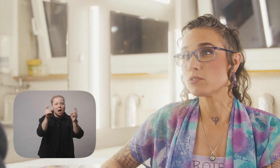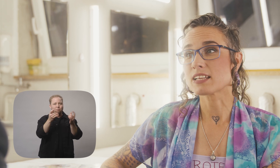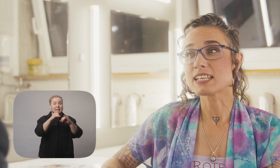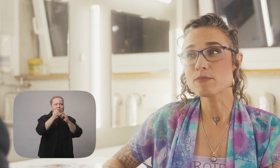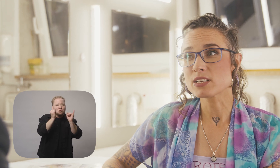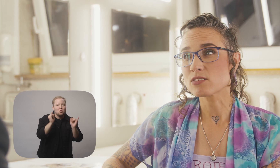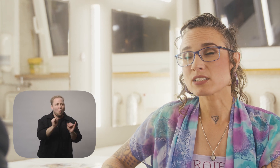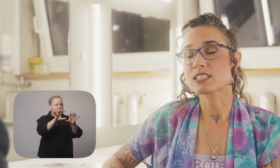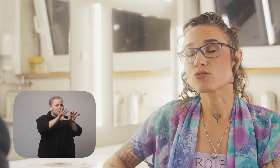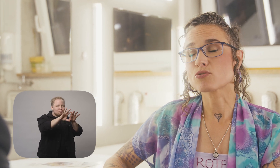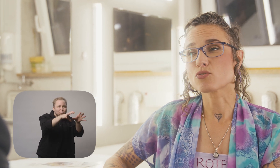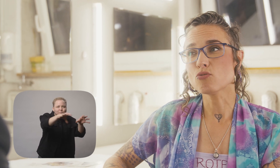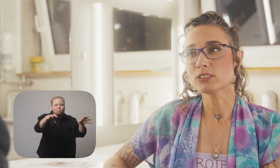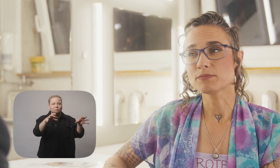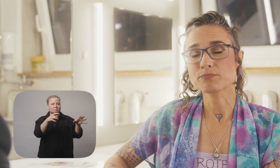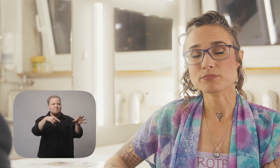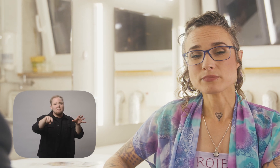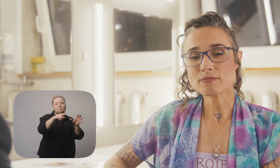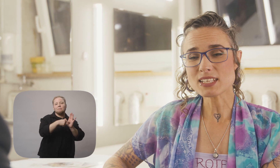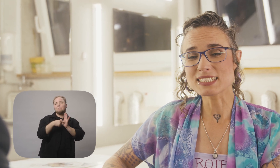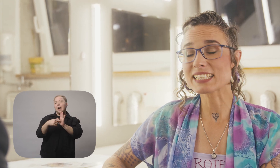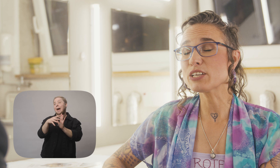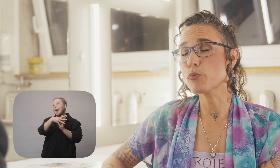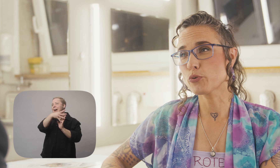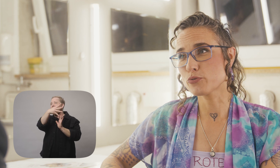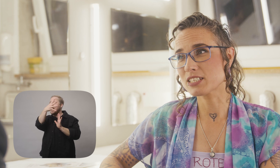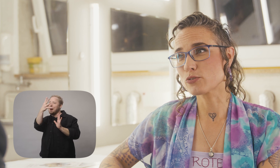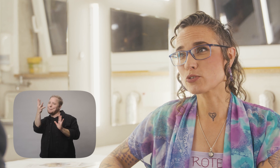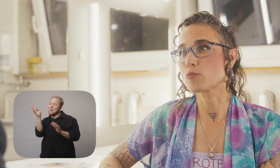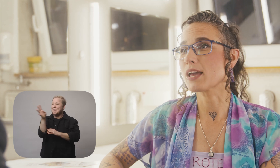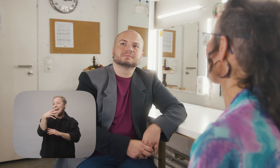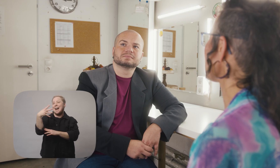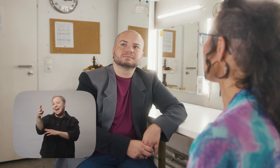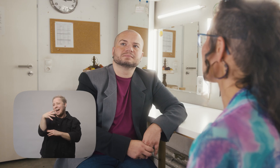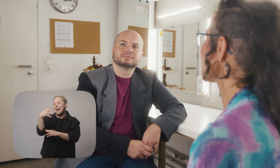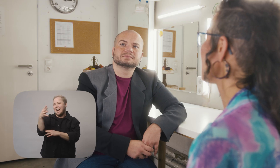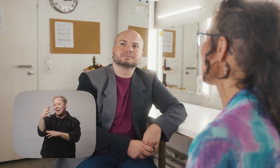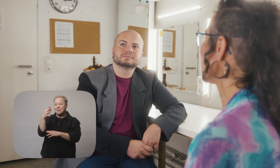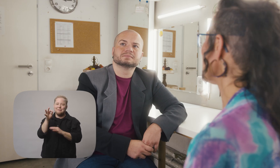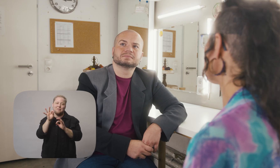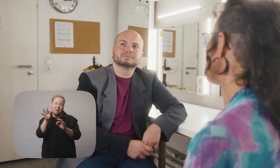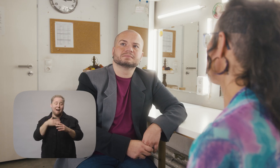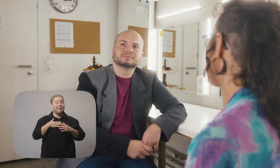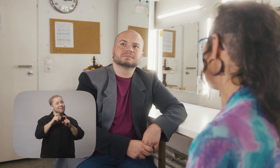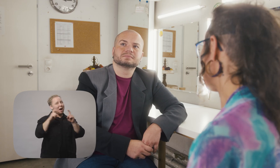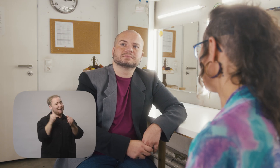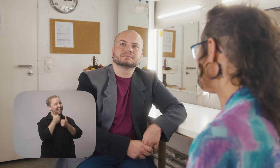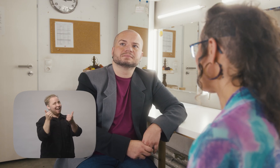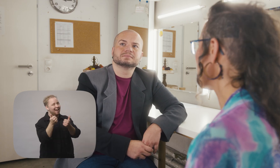Unternehmen und Institutionen den Regenbogen für sich nutzen, um ihr eigenes Firmenimage aufzupolieren.